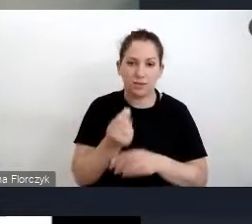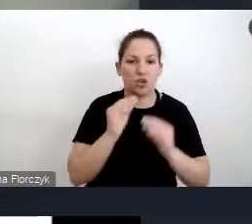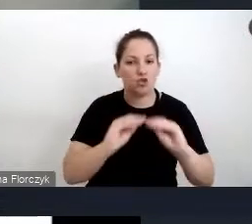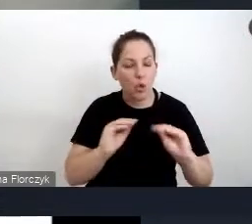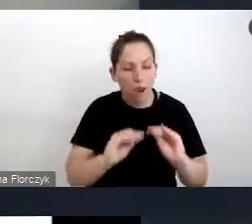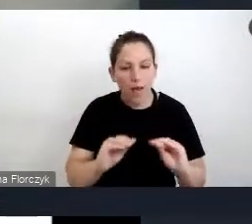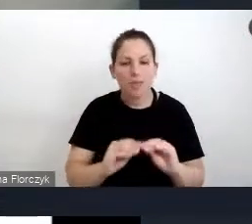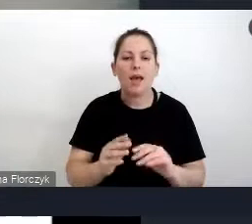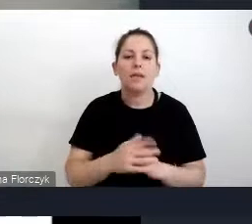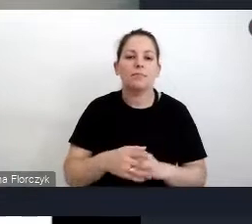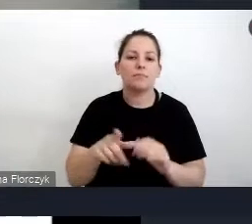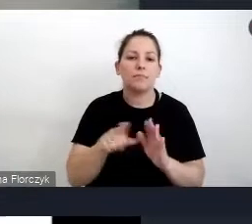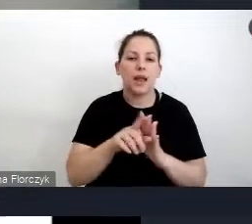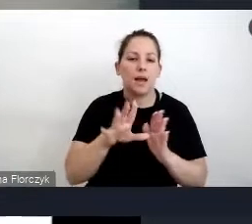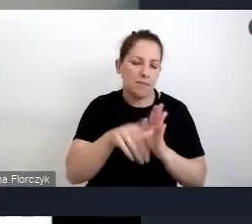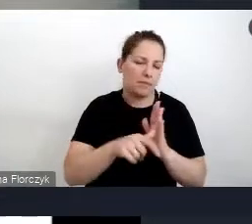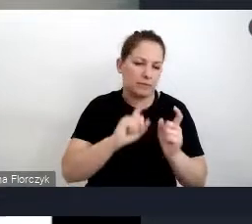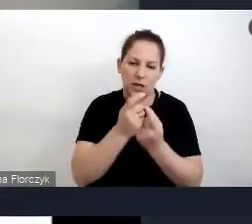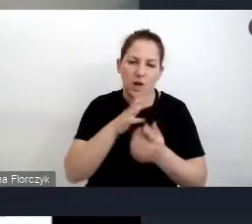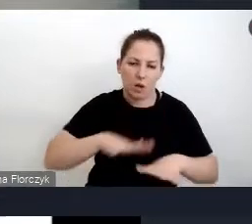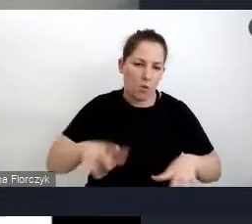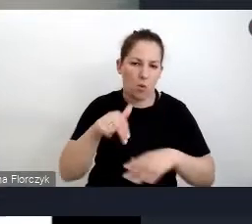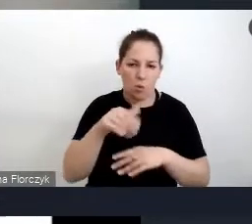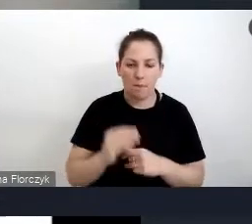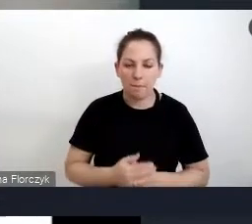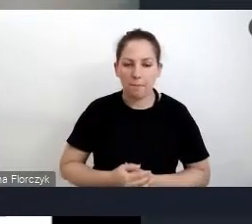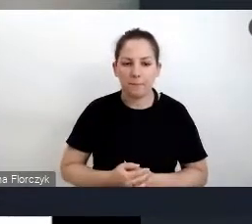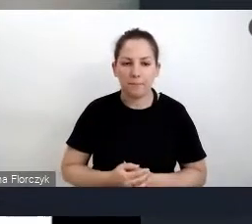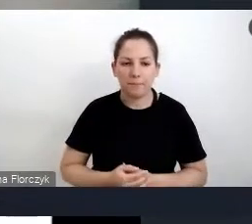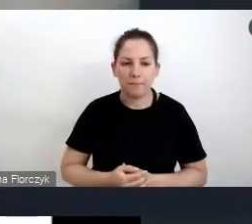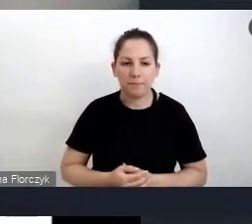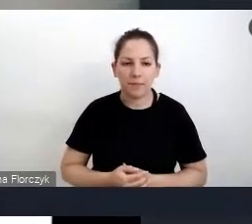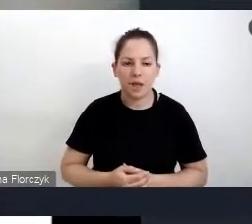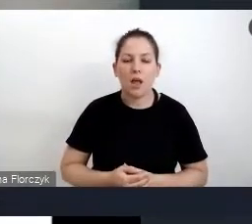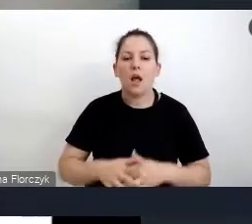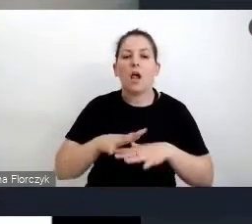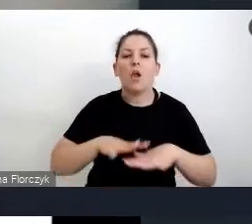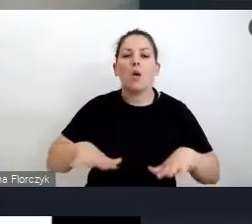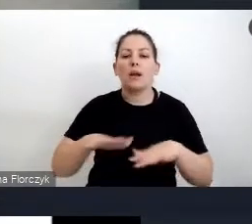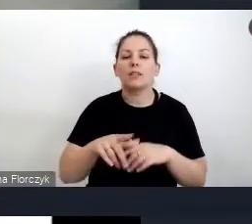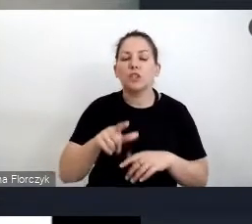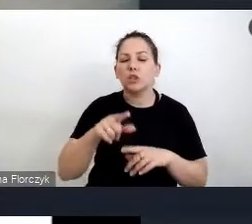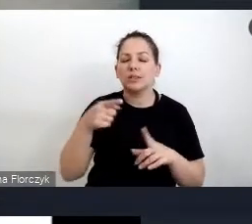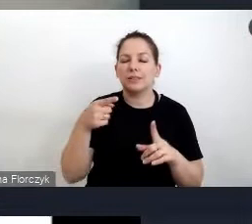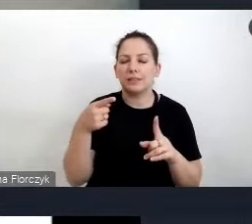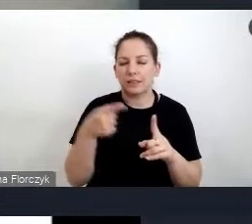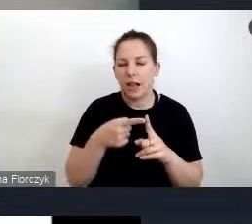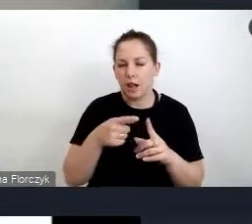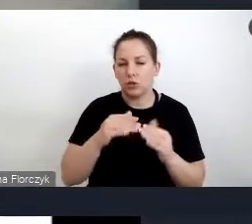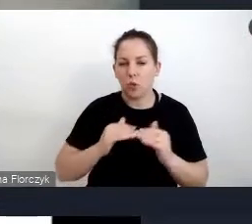dla miast spoza Unii Europejskiej. Lokalizacja Celów Zrównoważonego Rozwoju to proces,